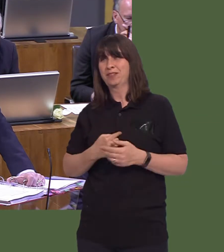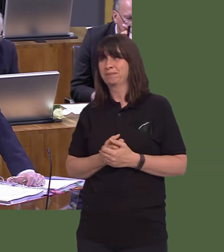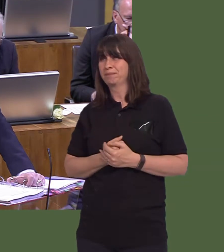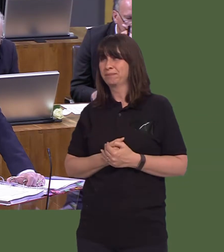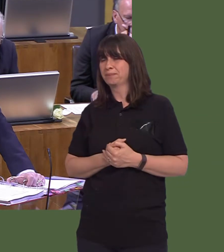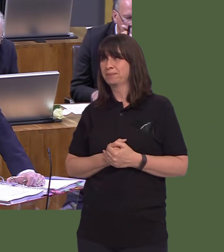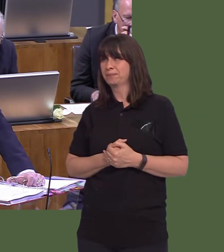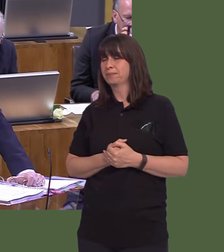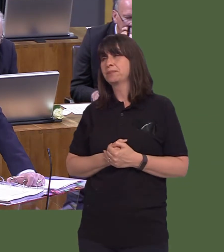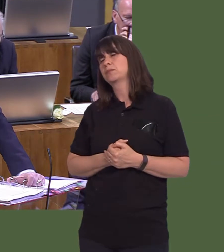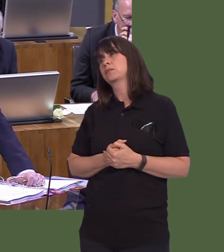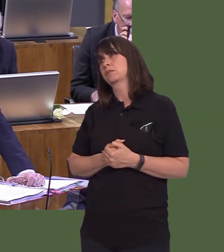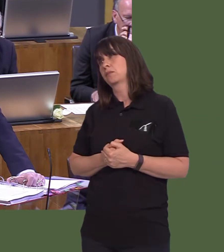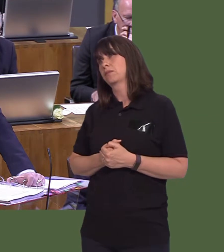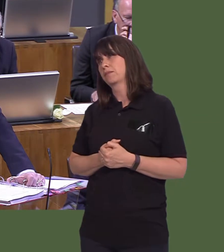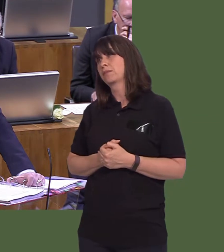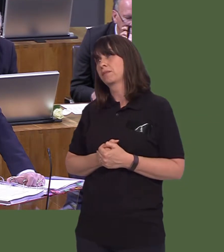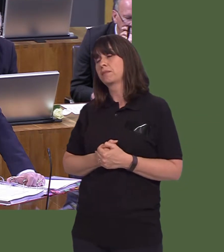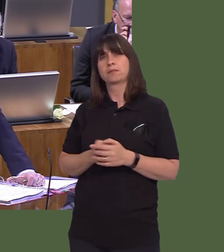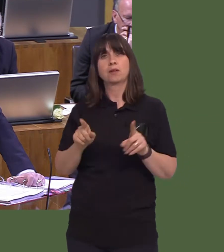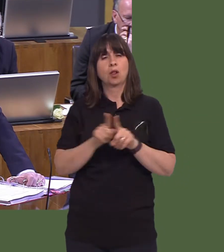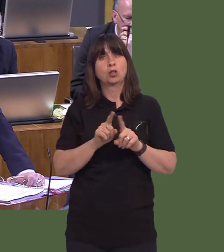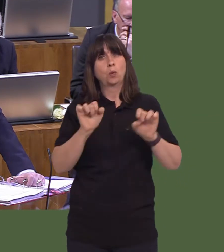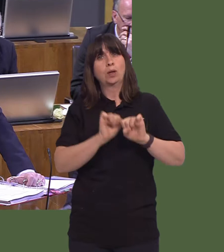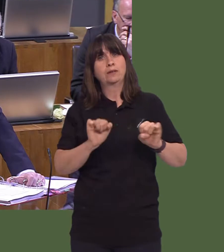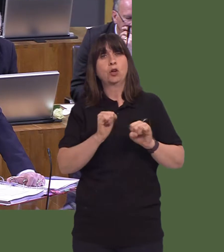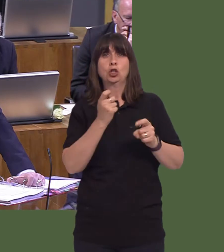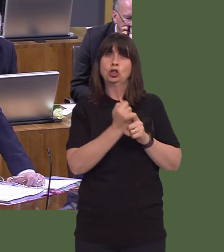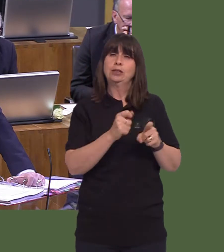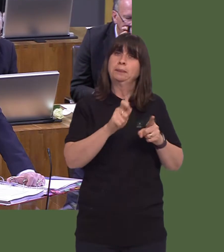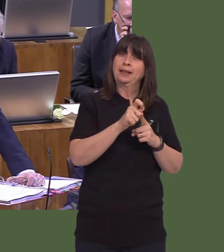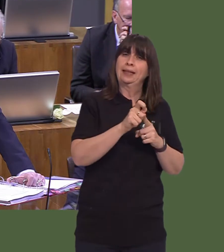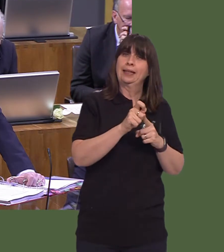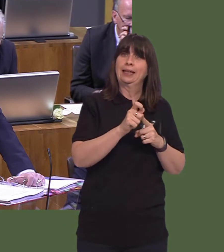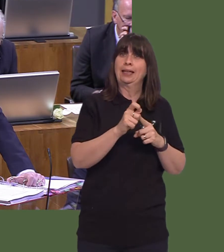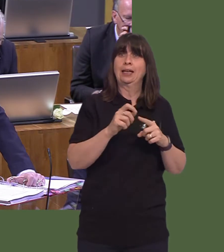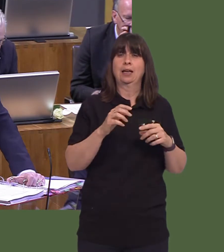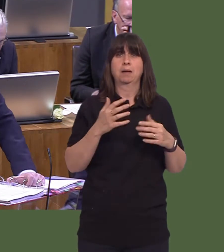So, ydy, mae'n wir i ddweud nad yw'r gwasanaeth wedi bod o'r safon y byddwn i'n ei erfyn o'r